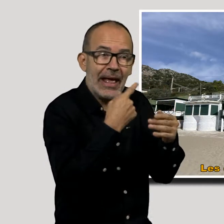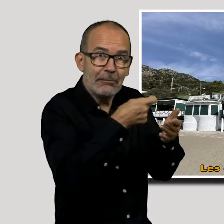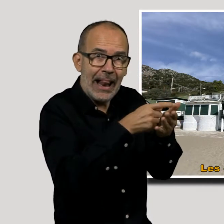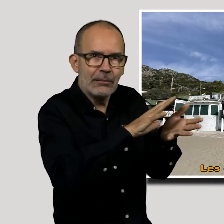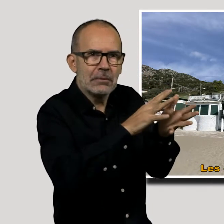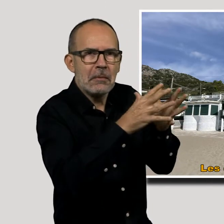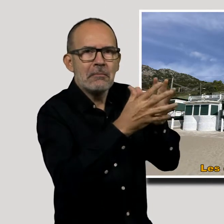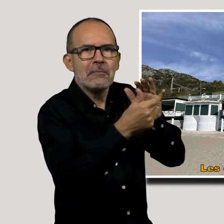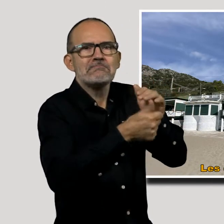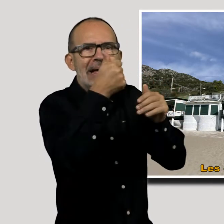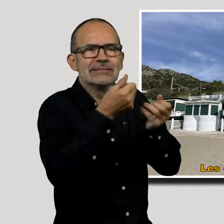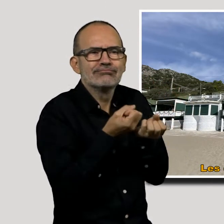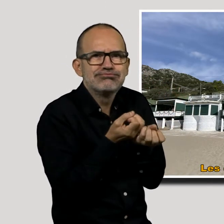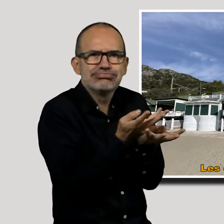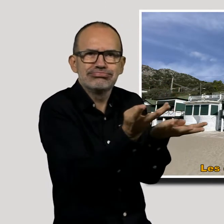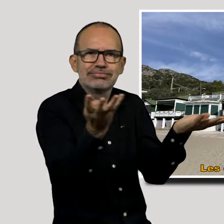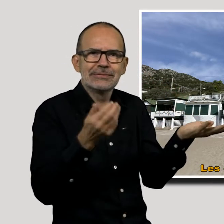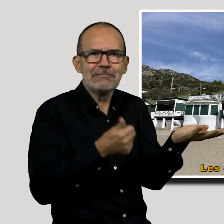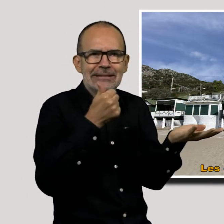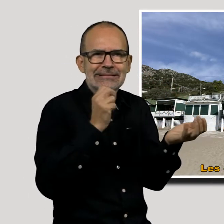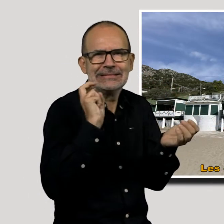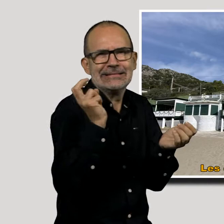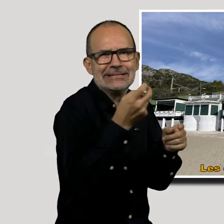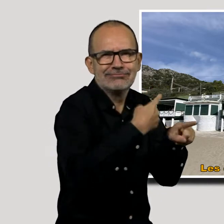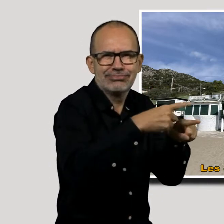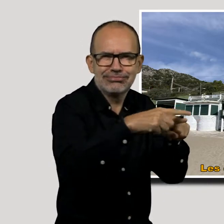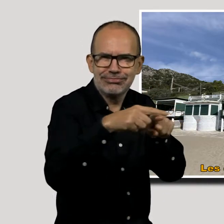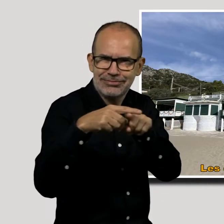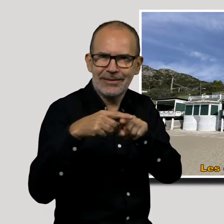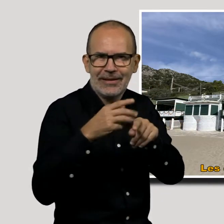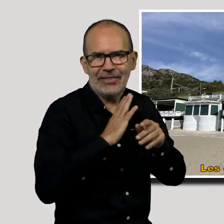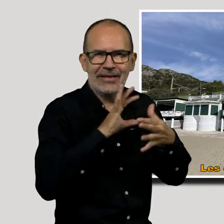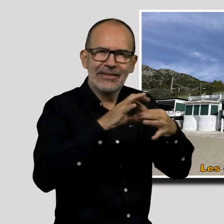Tenint en compte la gran quantitat de transformacions experimentades, no seria necessari reflexionar